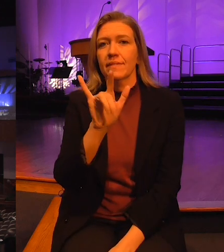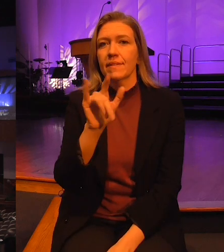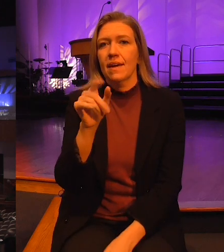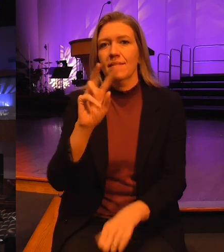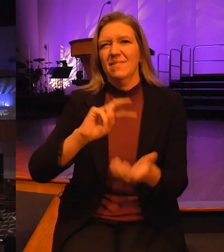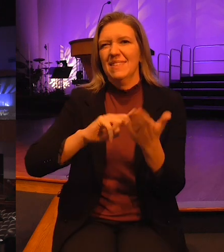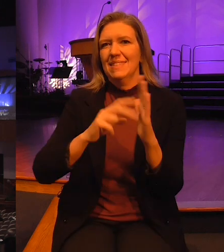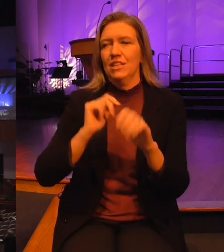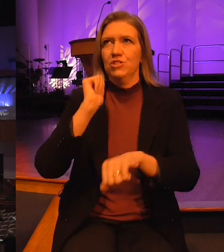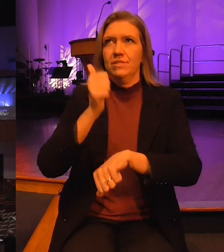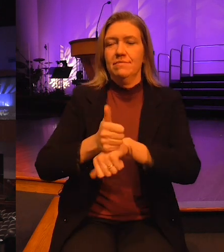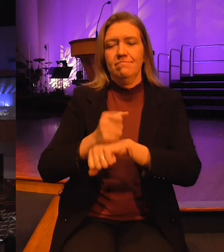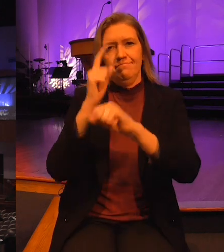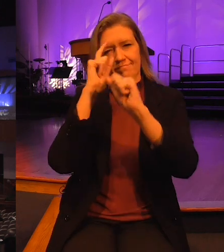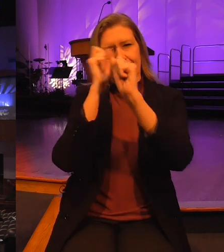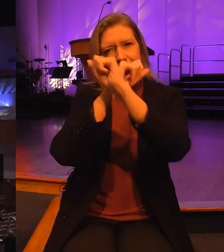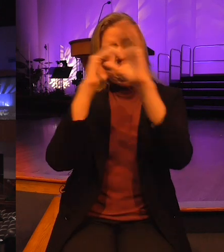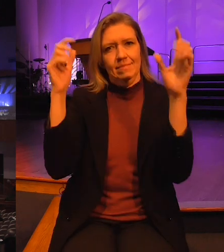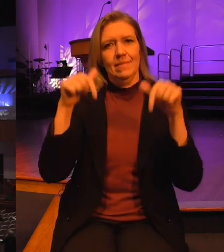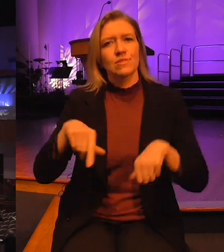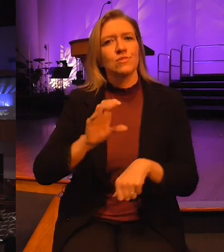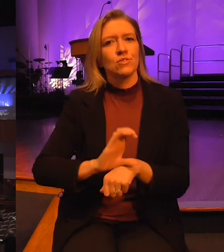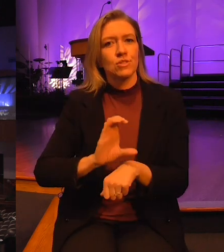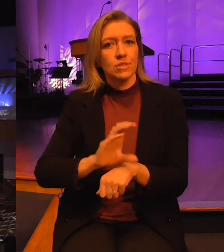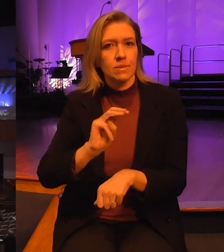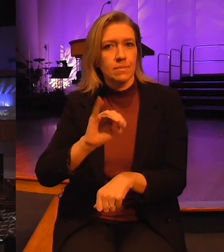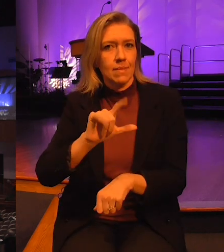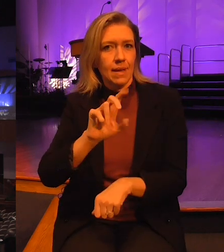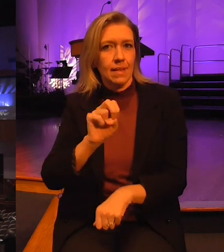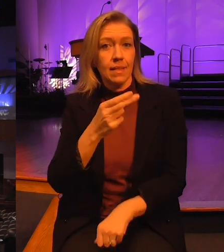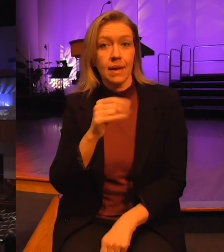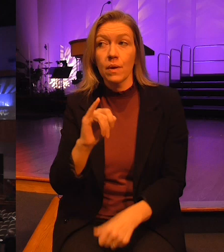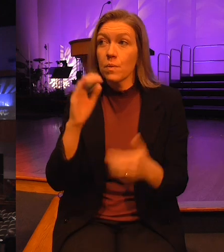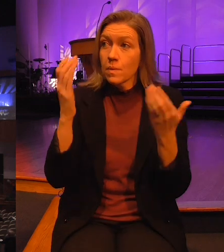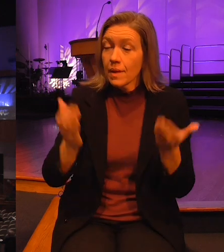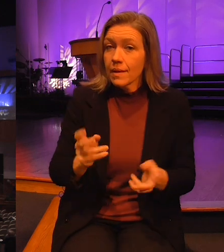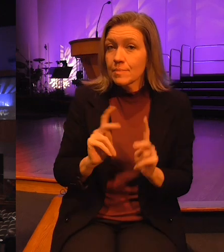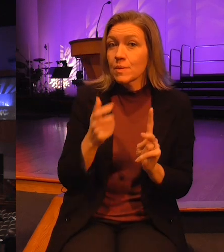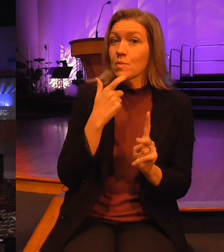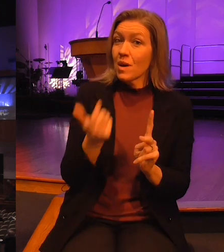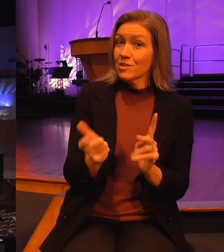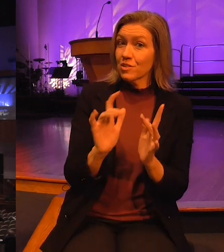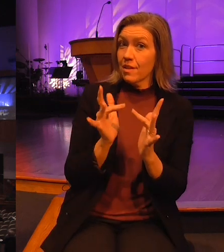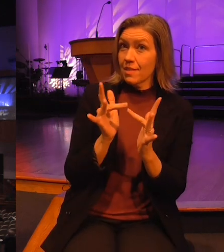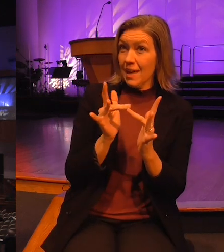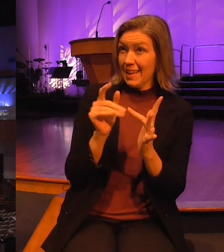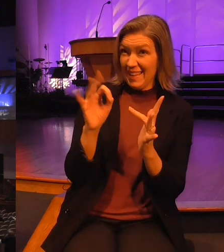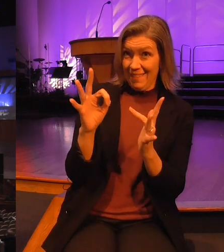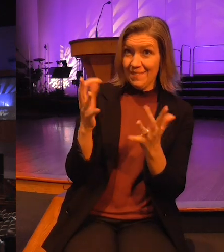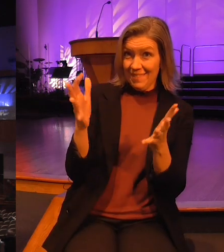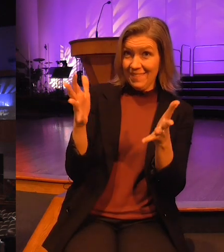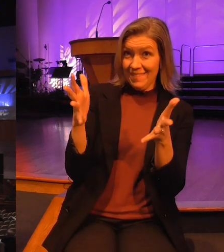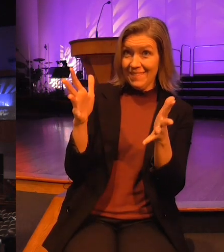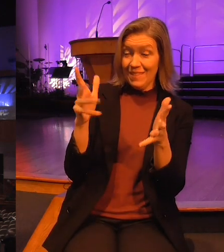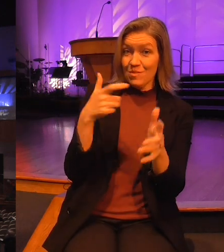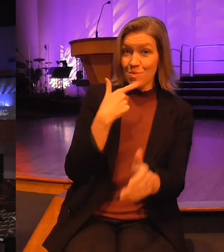la iglesia Mile High, damos la bienvenida a todos los que están mirando en línea, ¿están viendo en línea?, pero está bien, este es